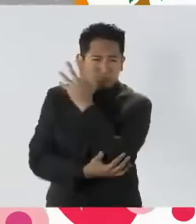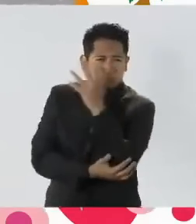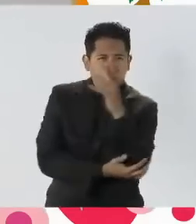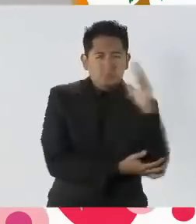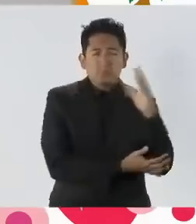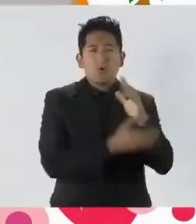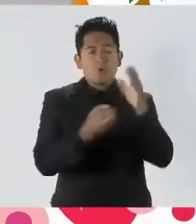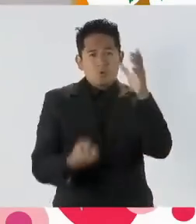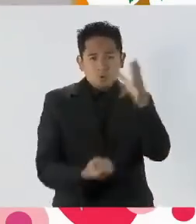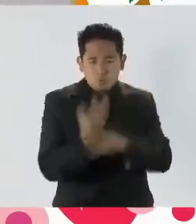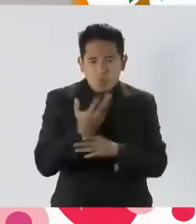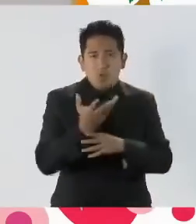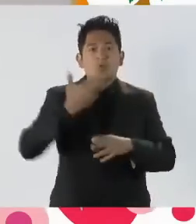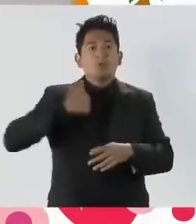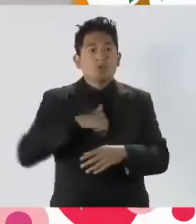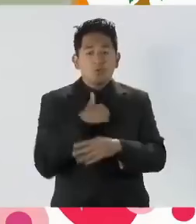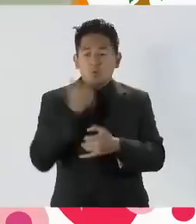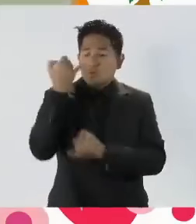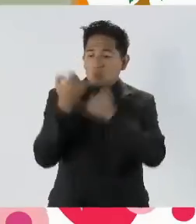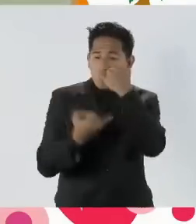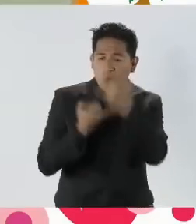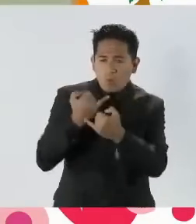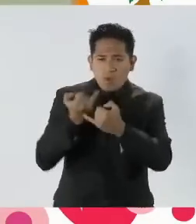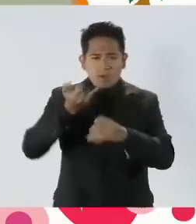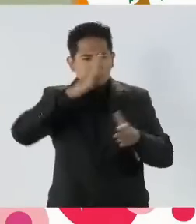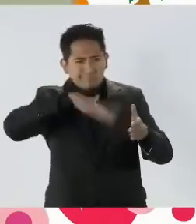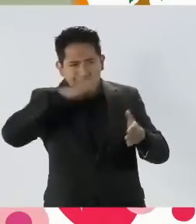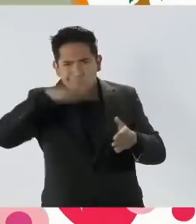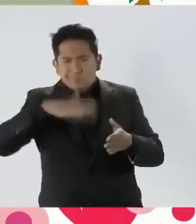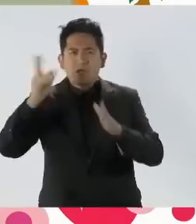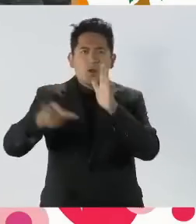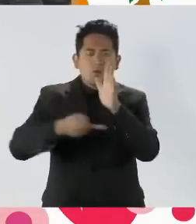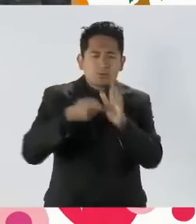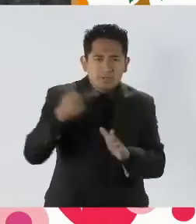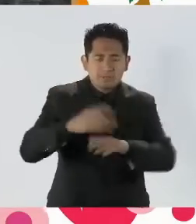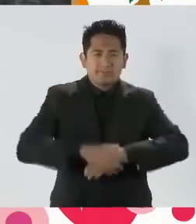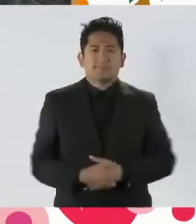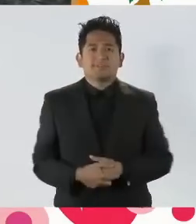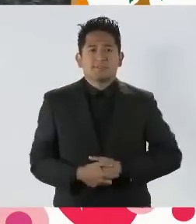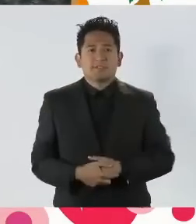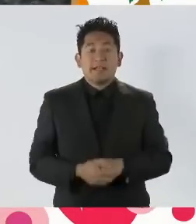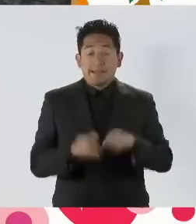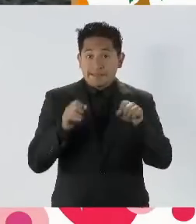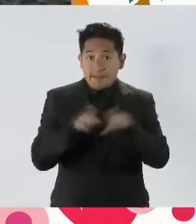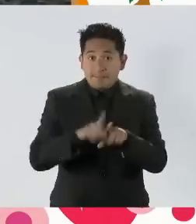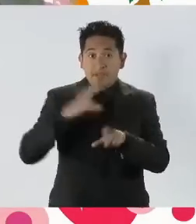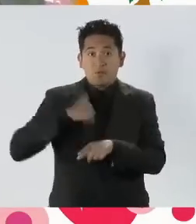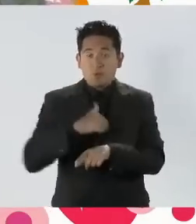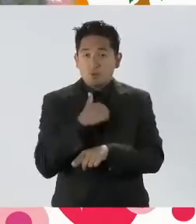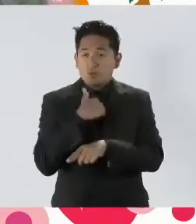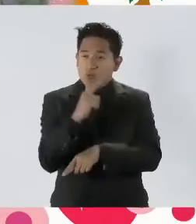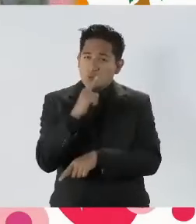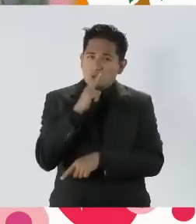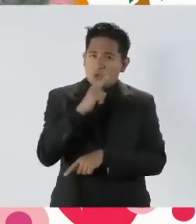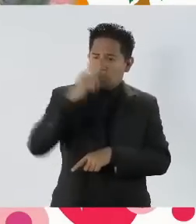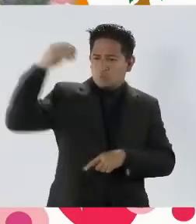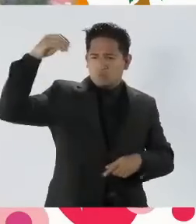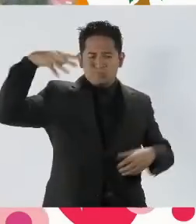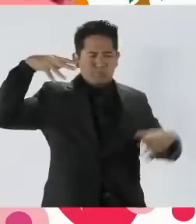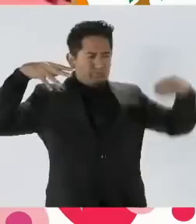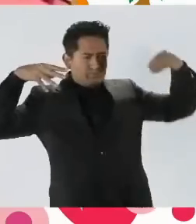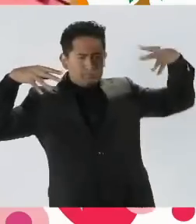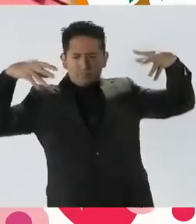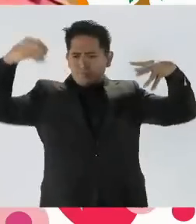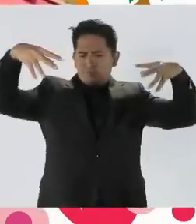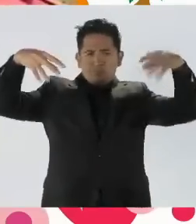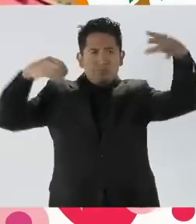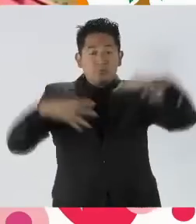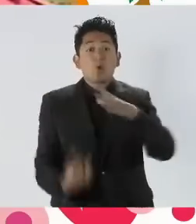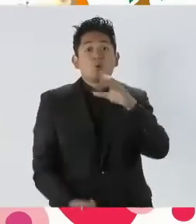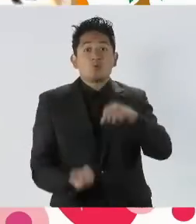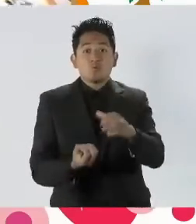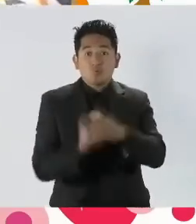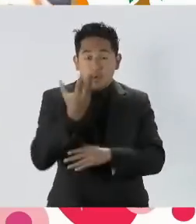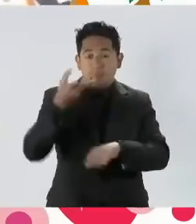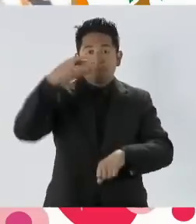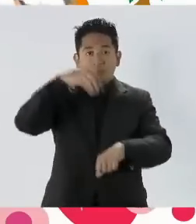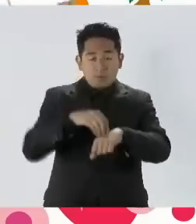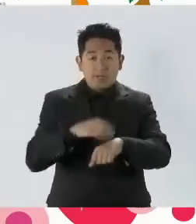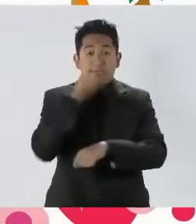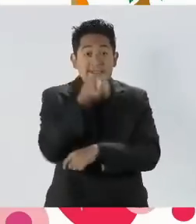las infancias también se promovió iluminación en andadores y caminos estos parques han en estos 100